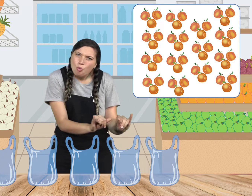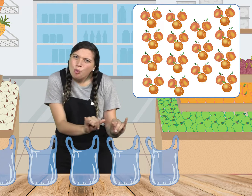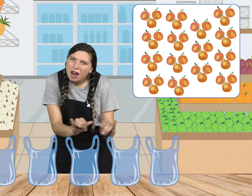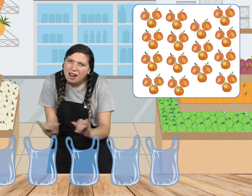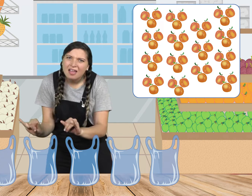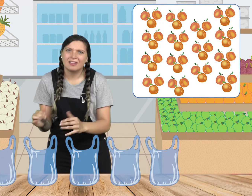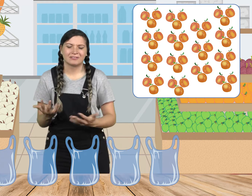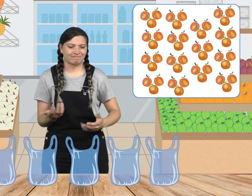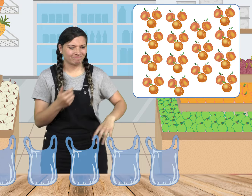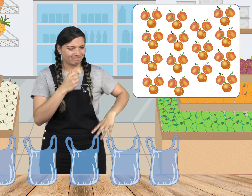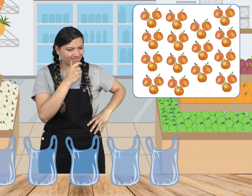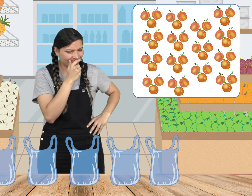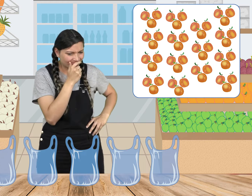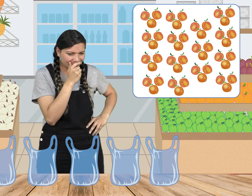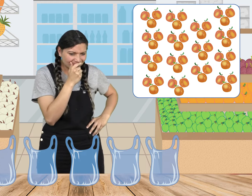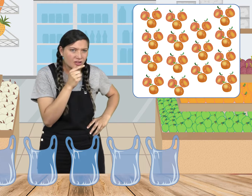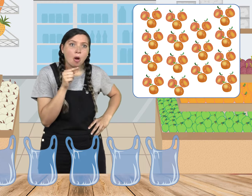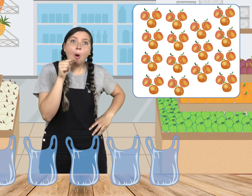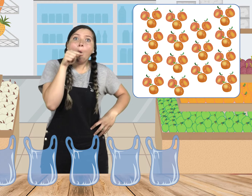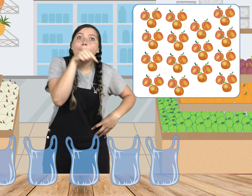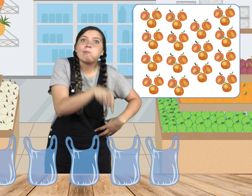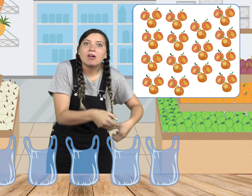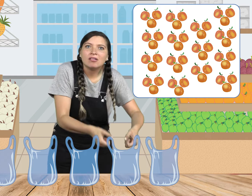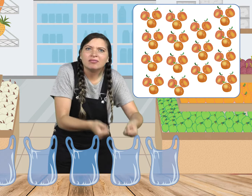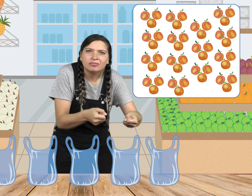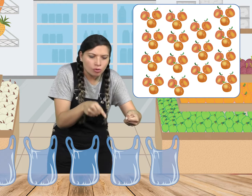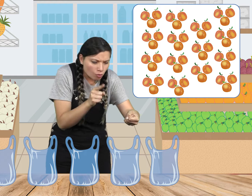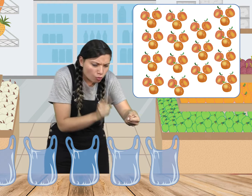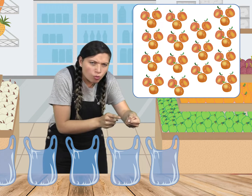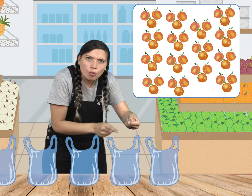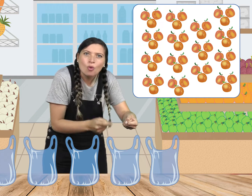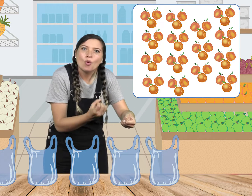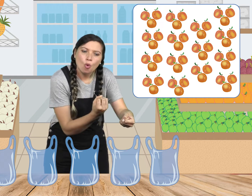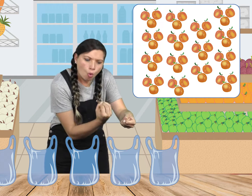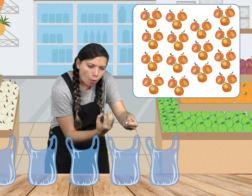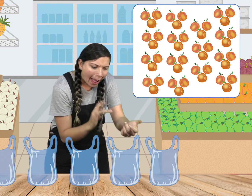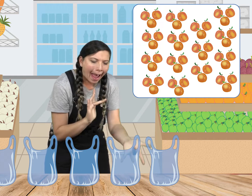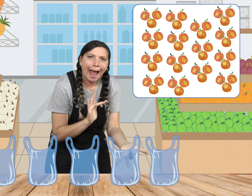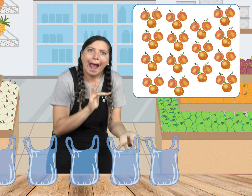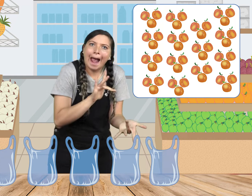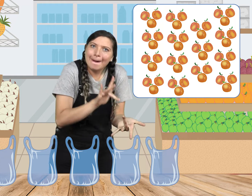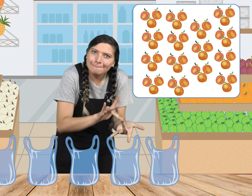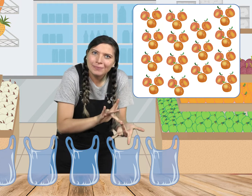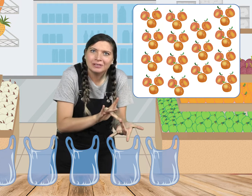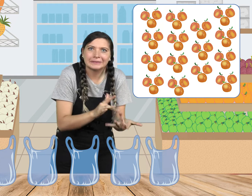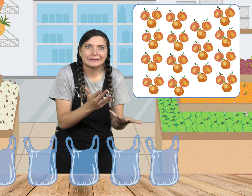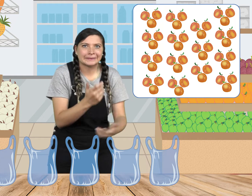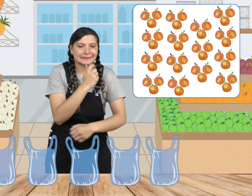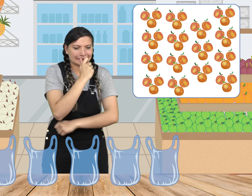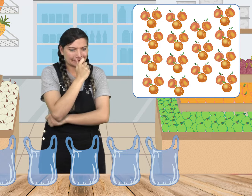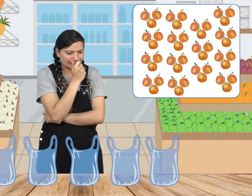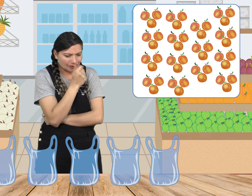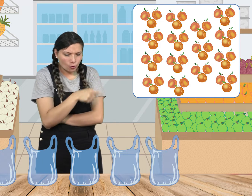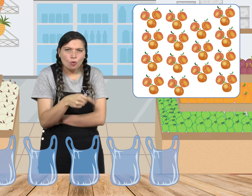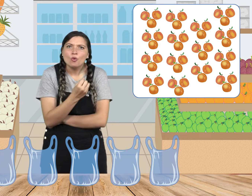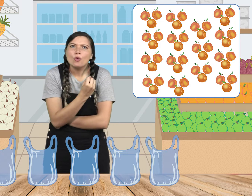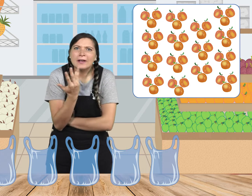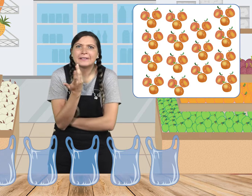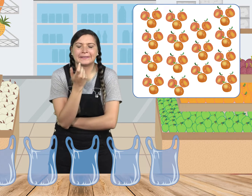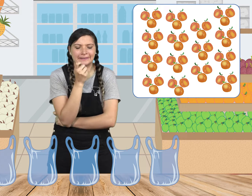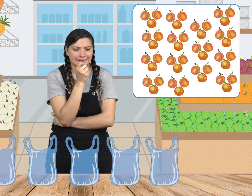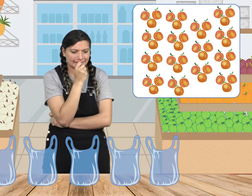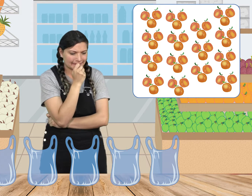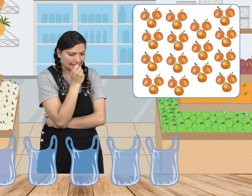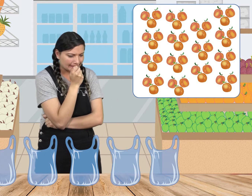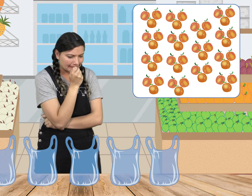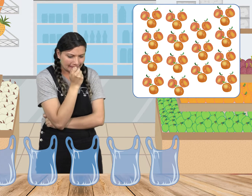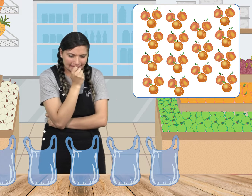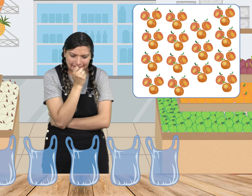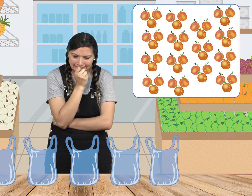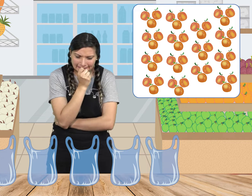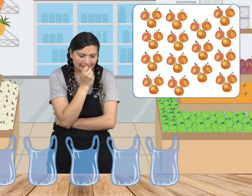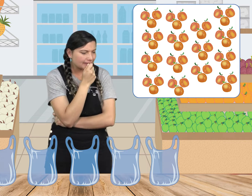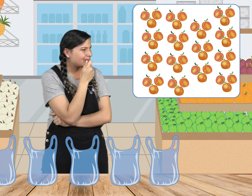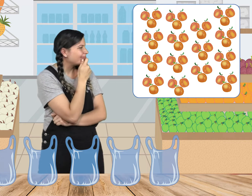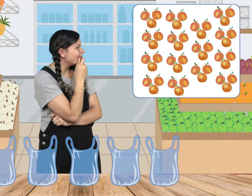Quiero que la cantidad de duraznos sea igual en cada bolsa. Sé que tengo cinco bolsas, pero no sé cuántos duraznos pueden haber.